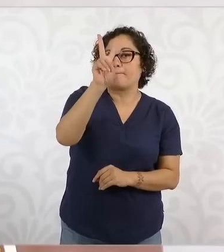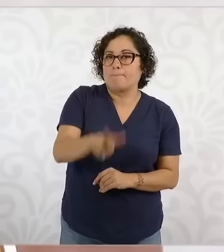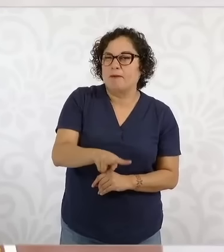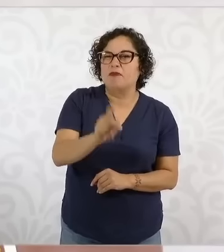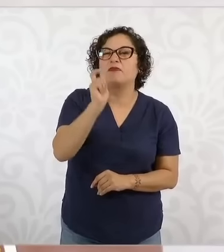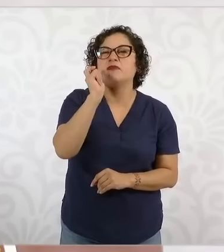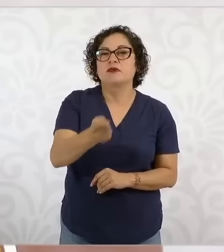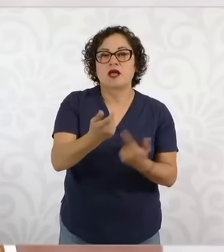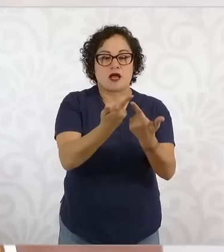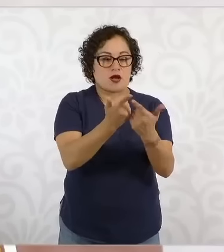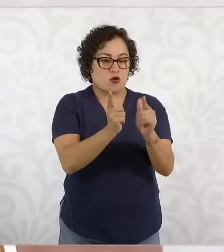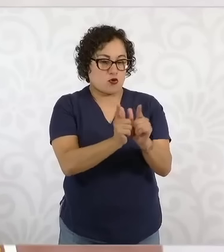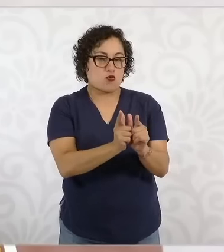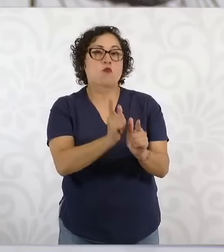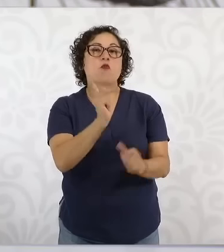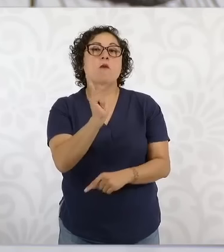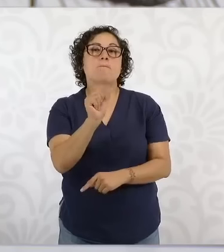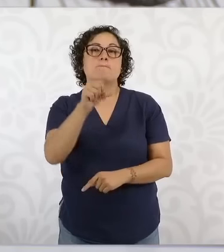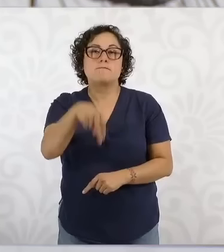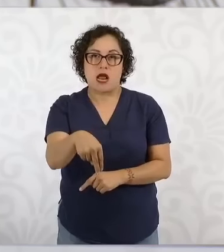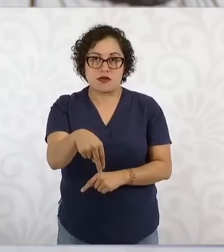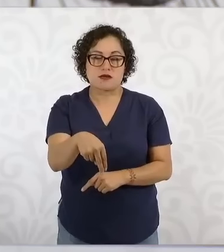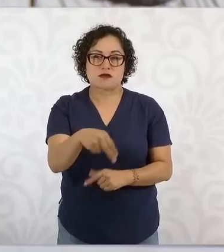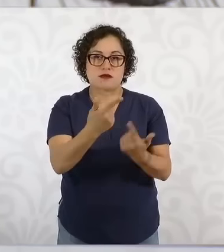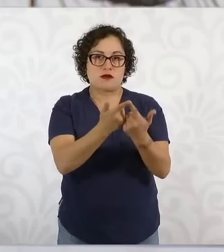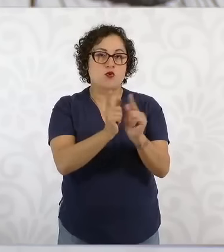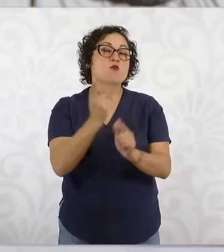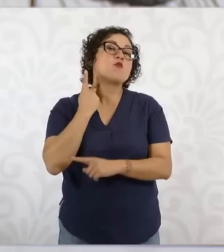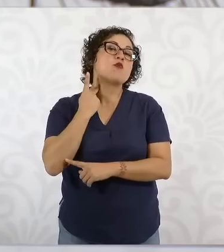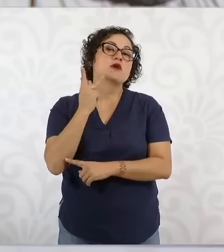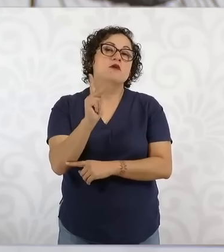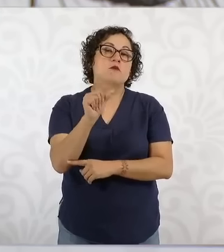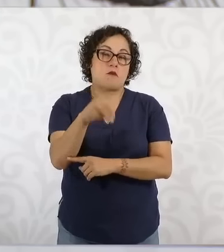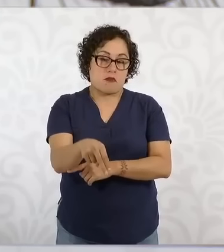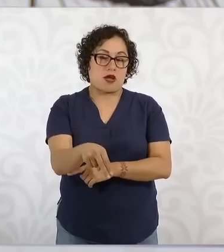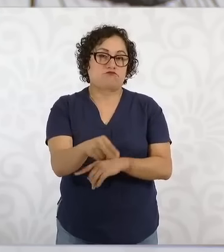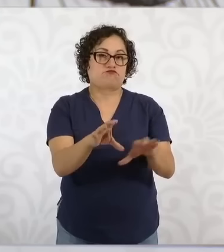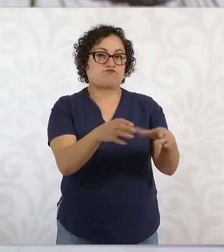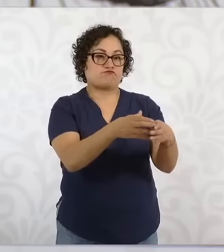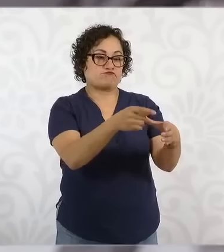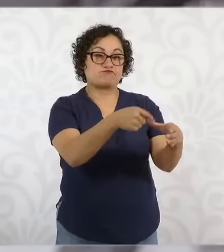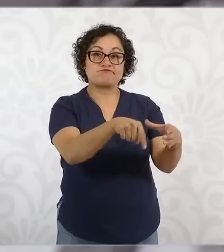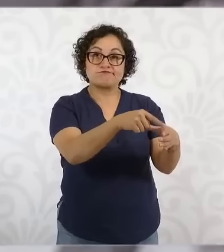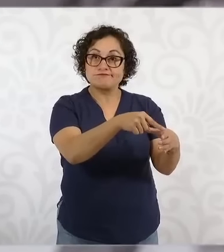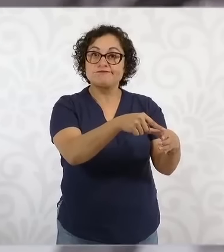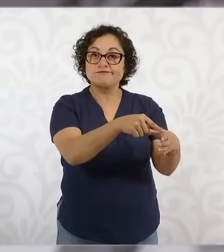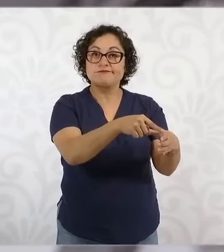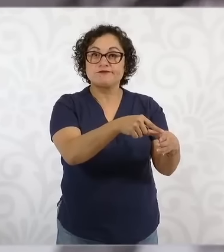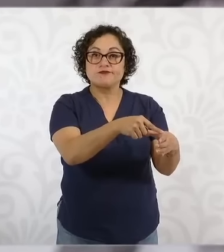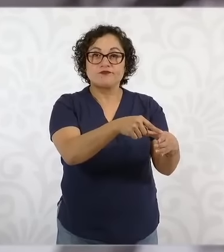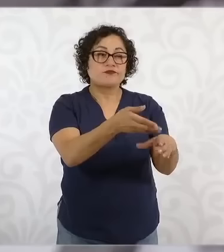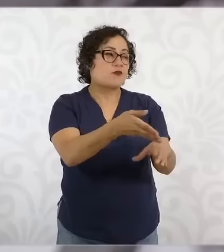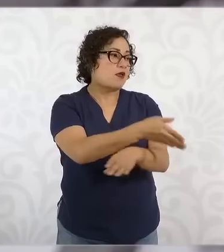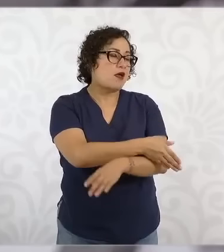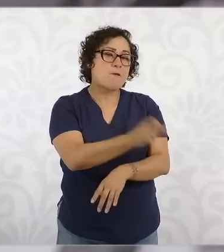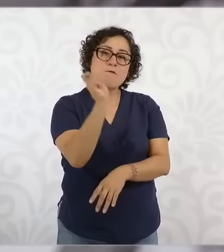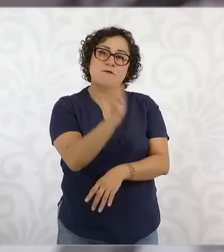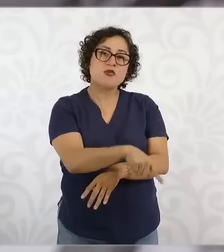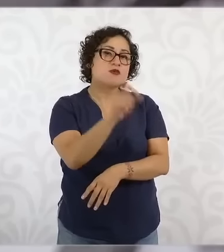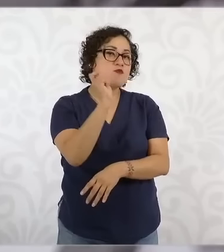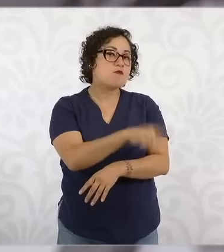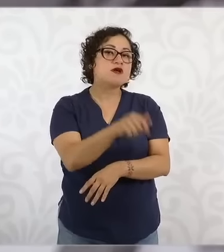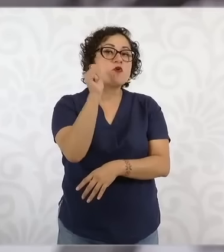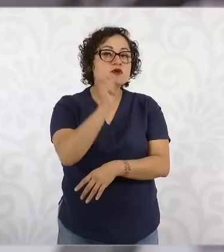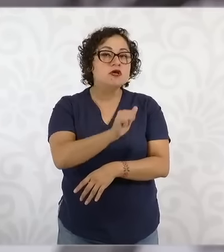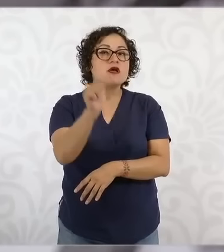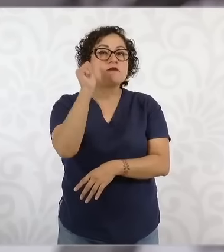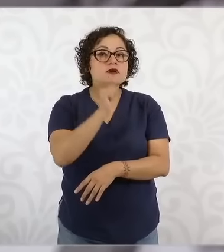siempre ha buscado una relación eh de subordinación frente a los Estados Unidos.